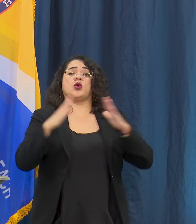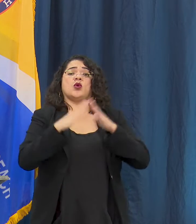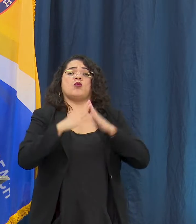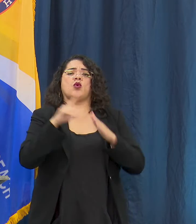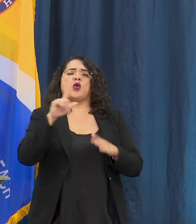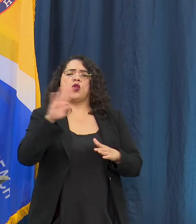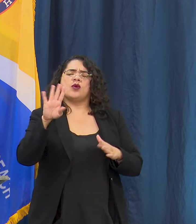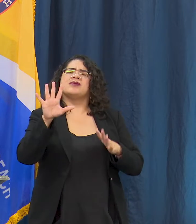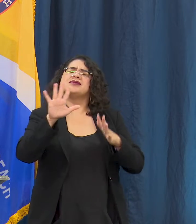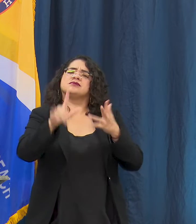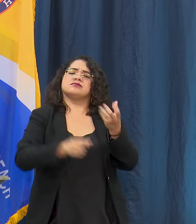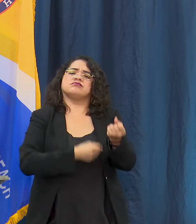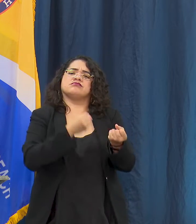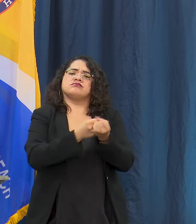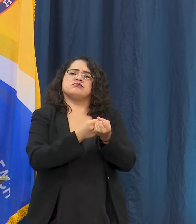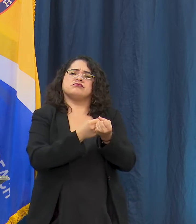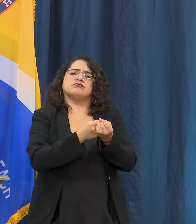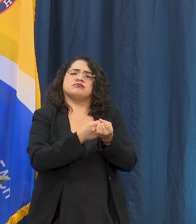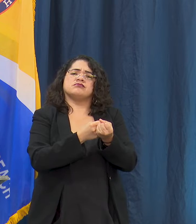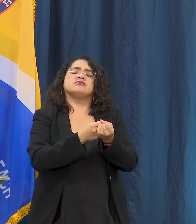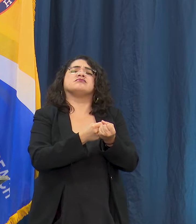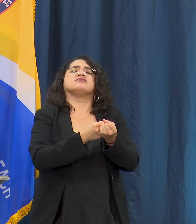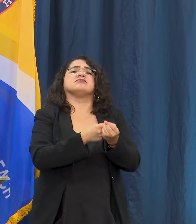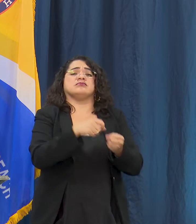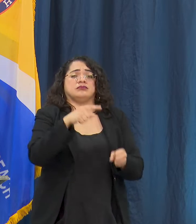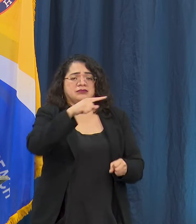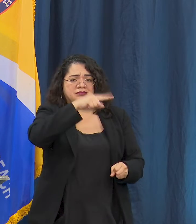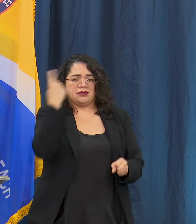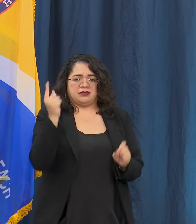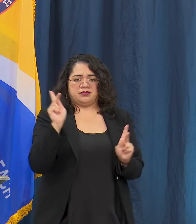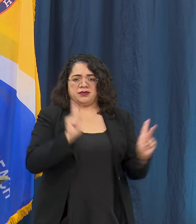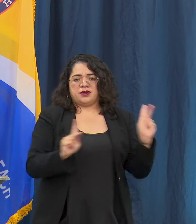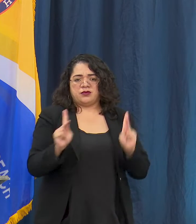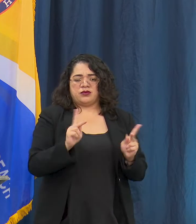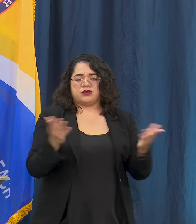las vidas de los afro Americanos de los negros en nuestra comunidad important y